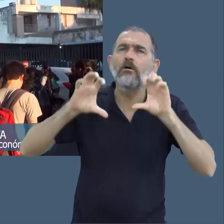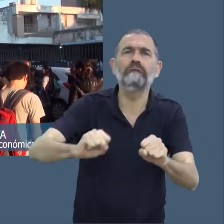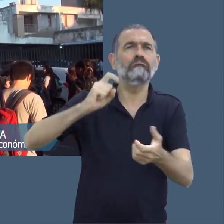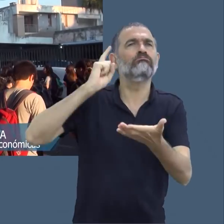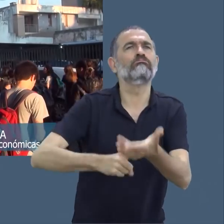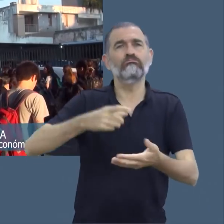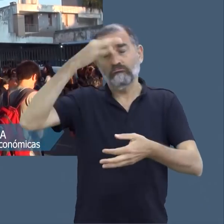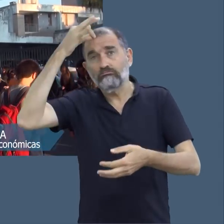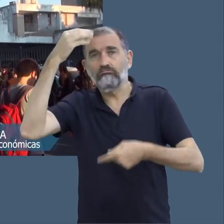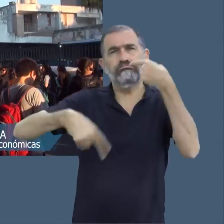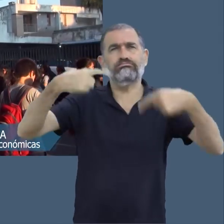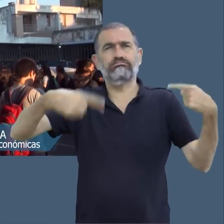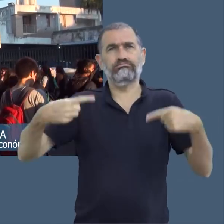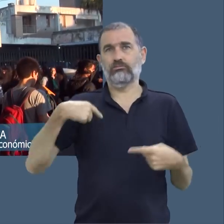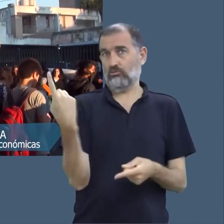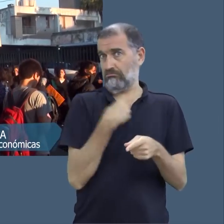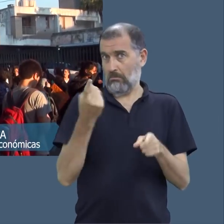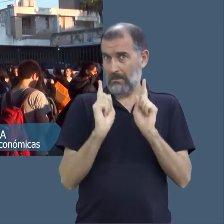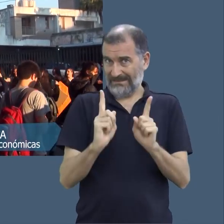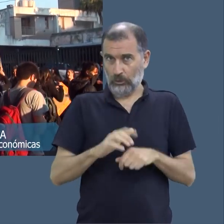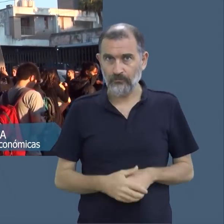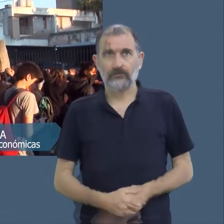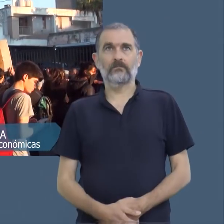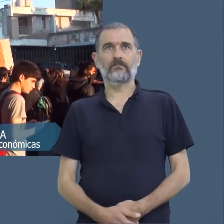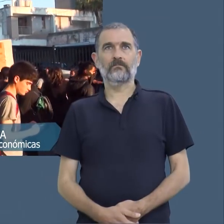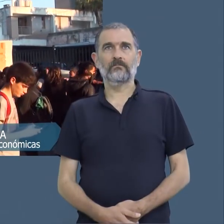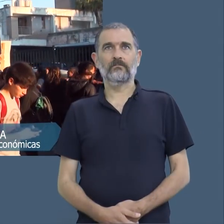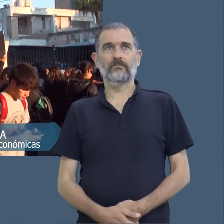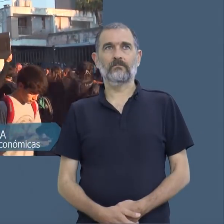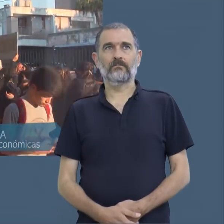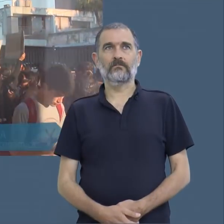desde asambleas, intervenciones artísticas como la nuestra.